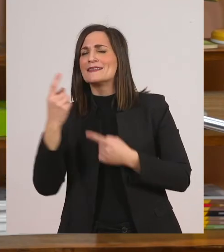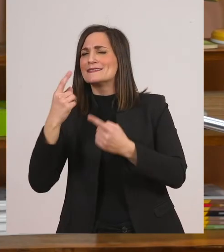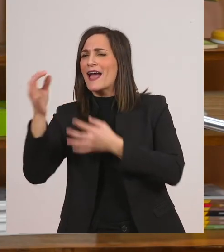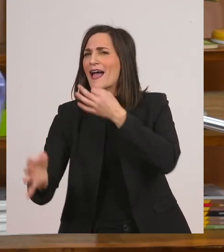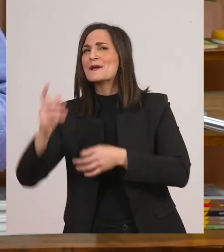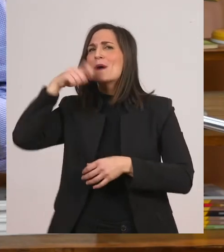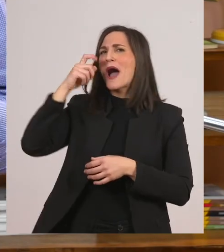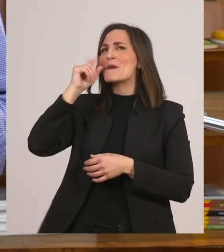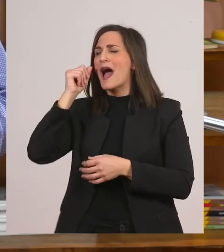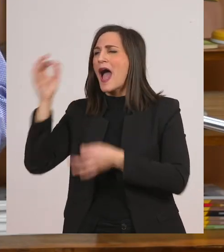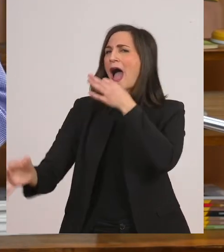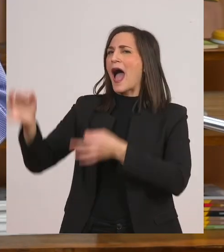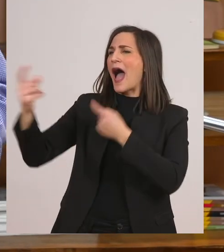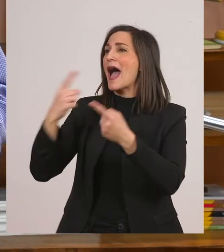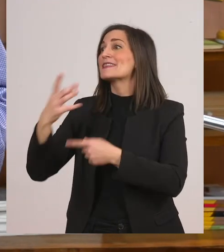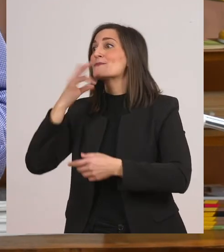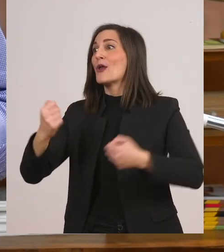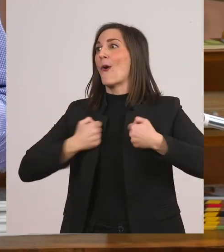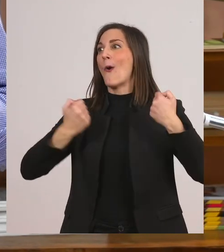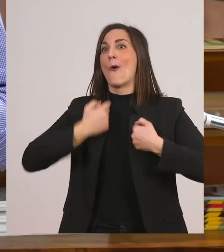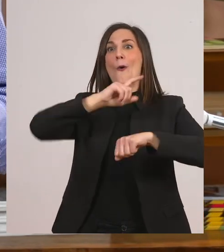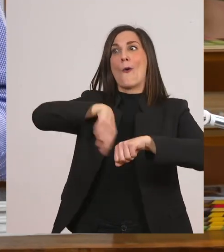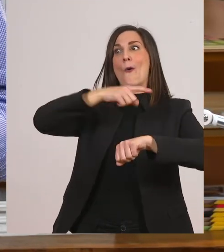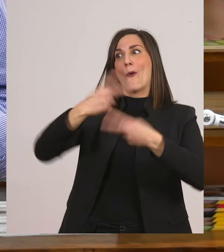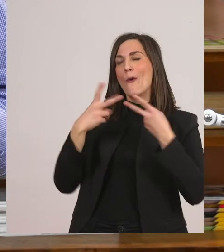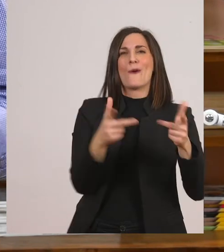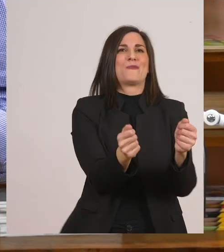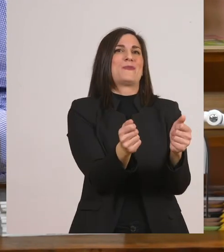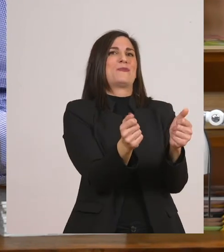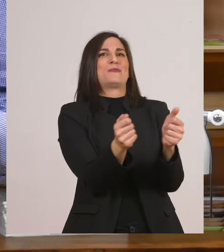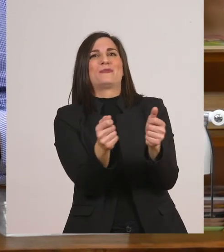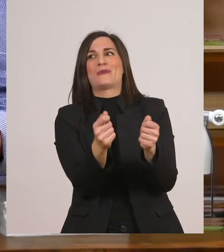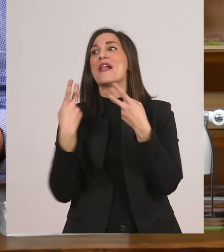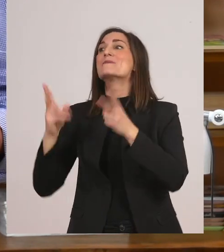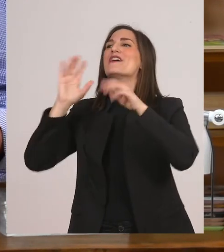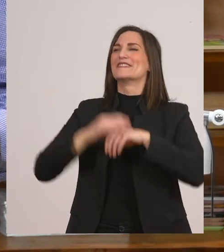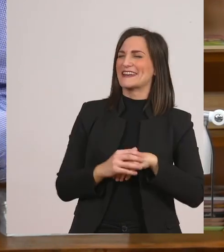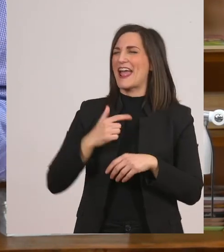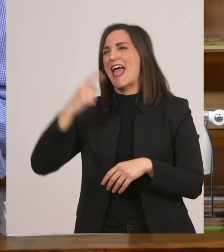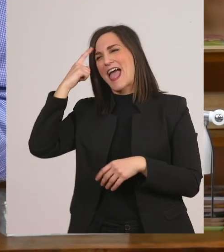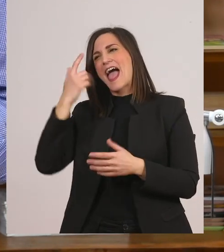με τη μαμά και τον μπαμπά, γιατί πρέπει να παίζετε... παραπάνω ηλεκτρονικά παιχνίδια και δεν σας αφήνουν. Βρείτε τα επιχειρήματα για να τους πείσετε!